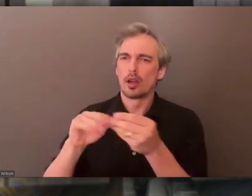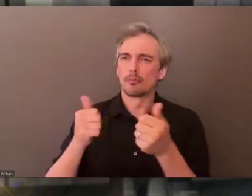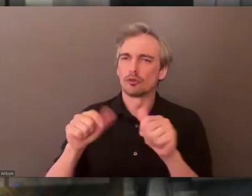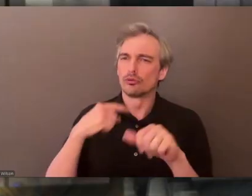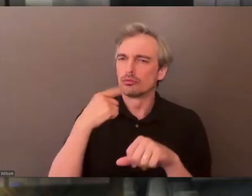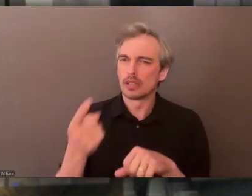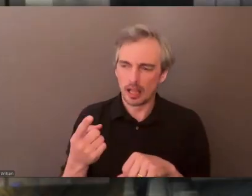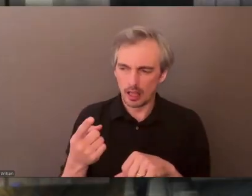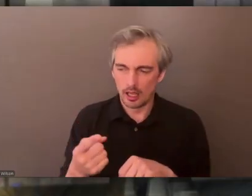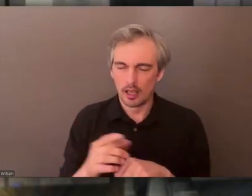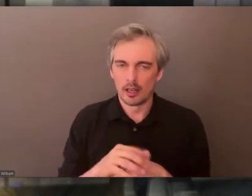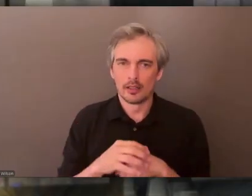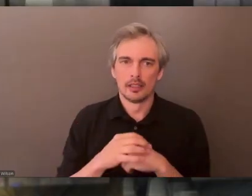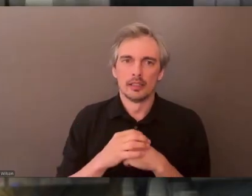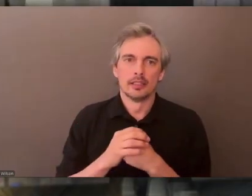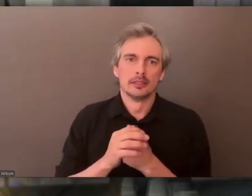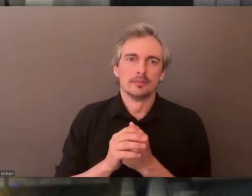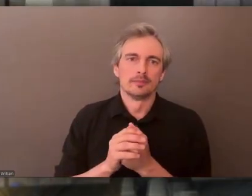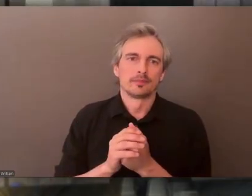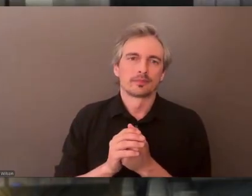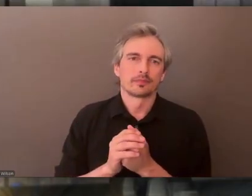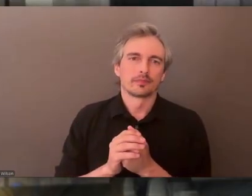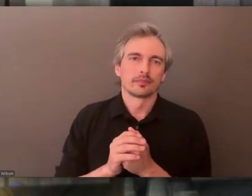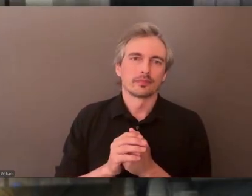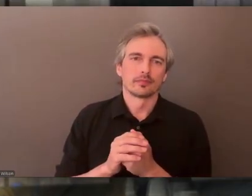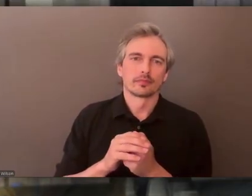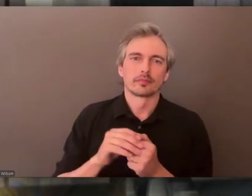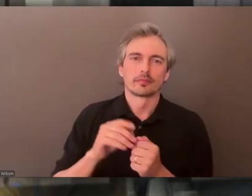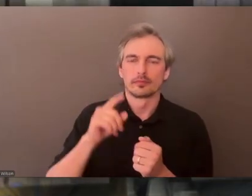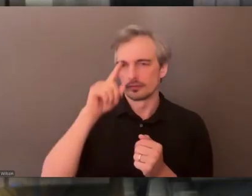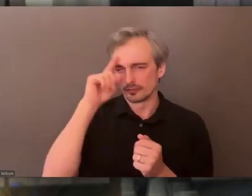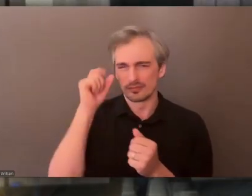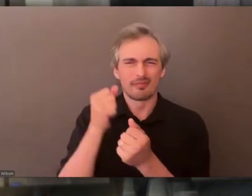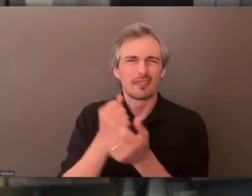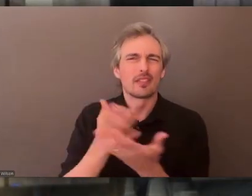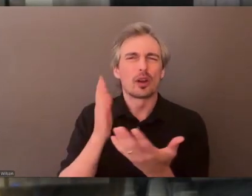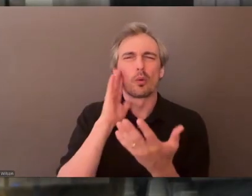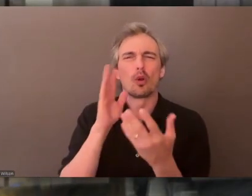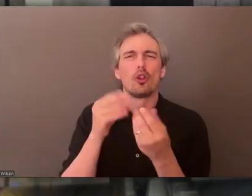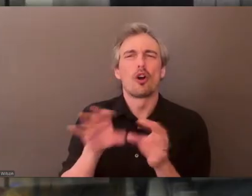あまりにも忙しすぎると、人間の脳は自動的に「もうい いや、これには注意を払わない」となってしまいます。